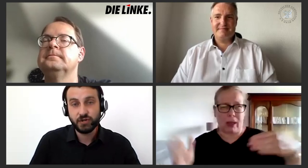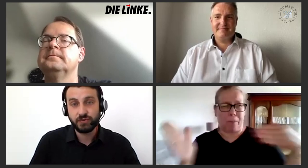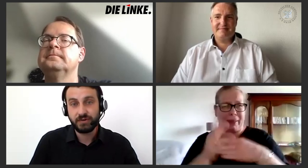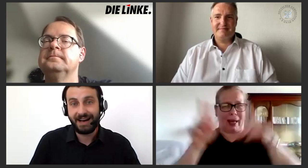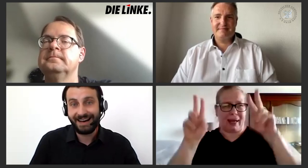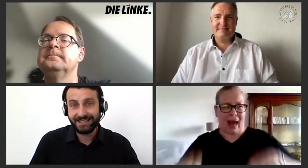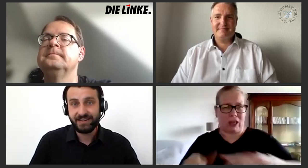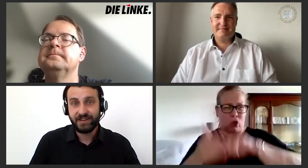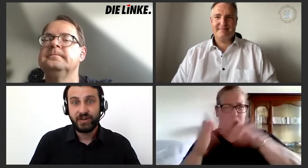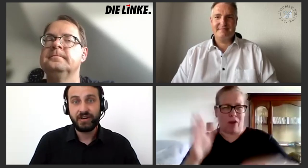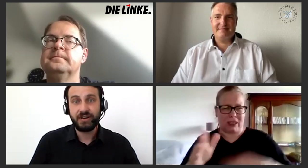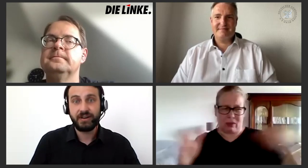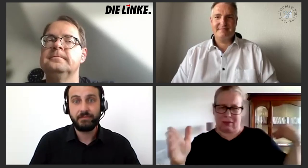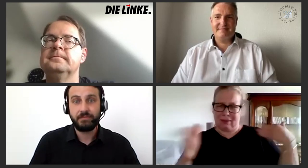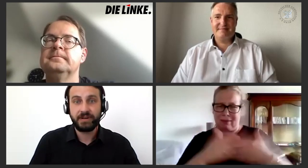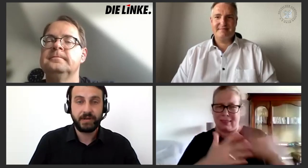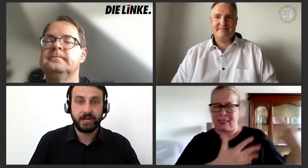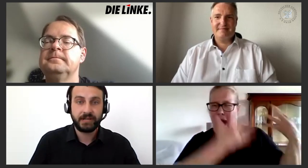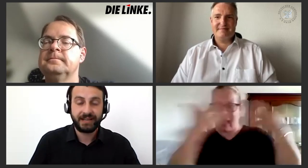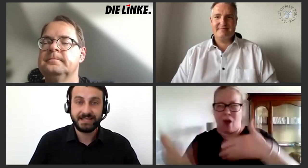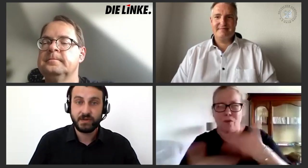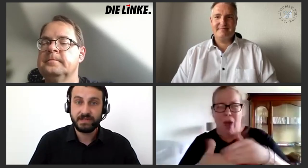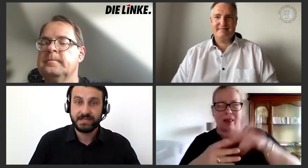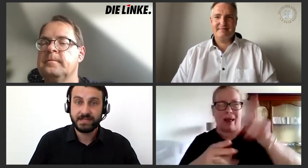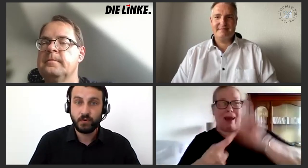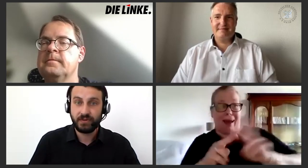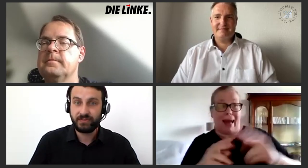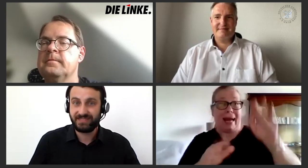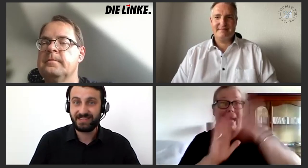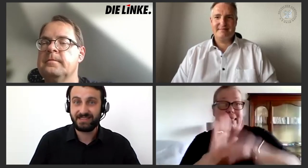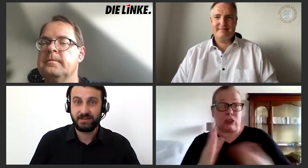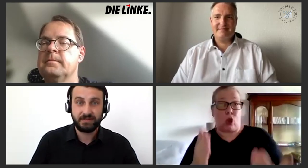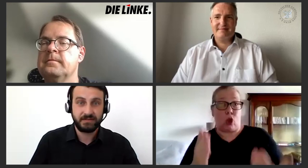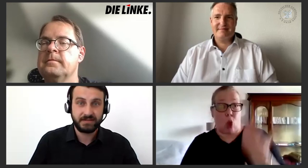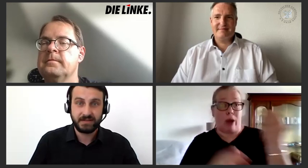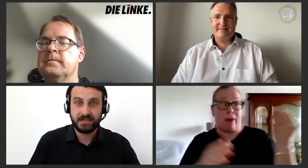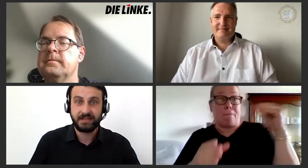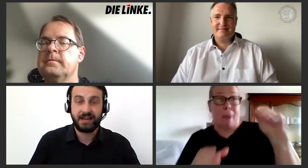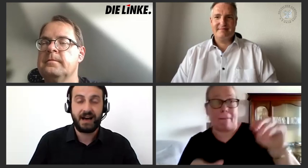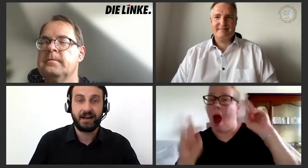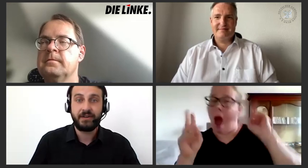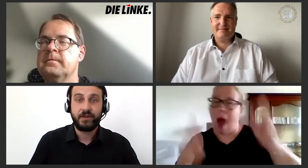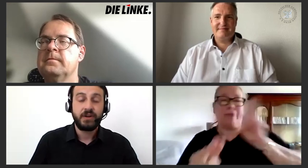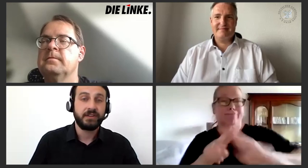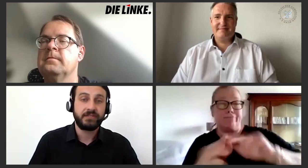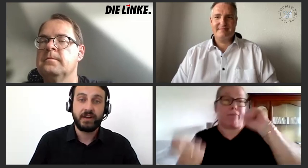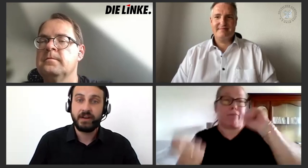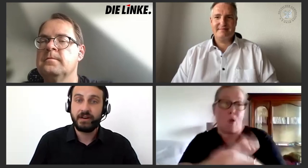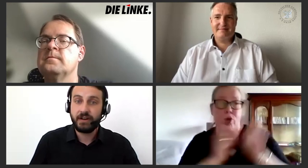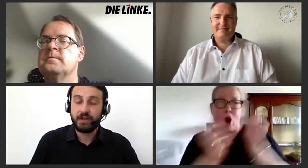müssen und das ist ein ganz schön hart. Bei der Behindertenrechtskonvention ist es seit zehn Jahren,